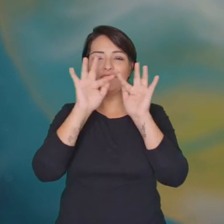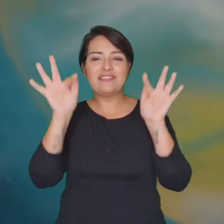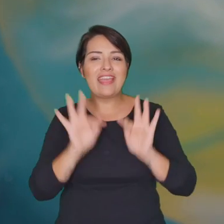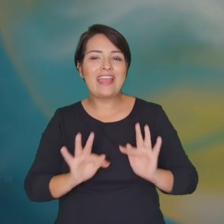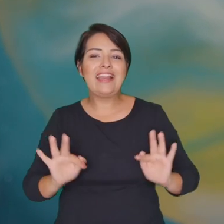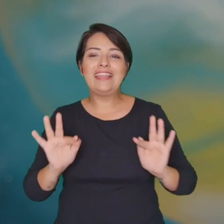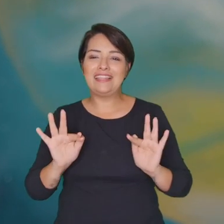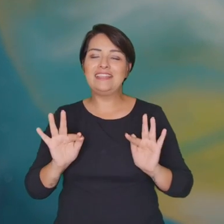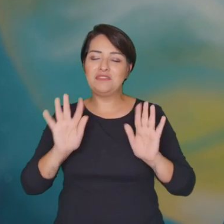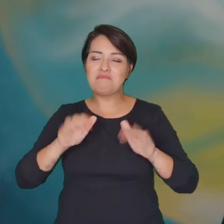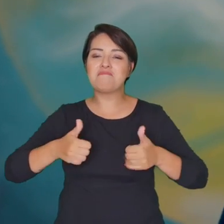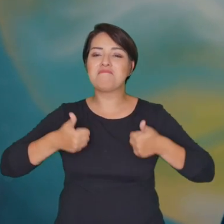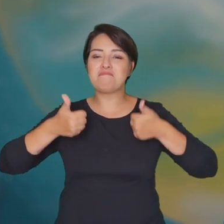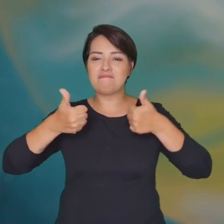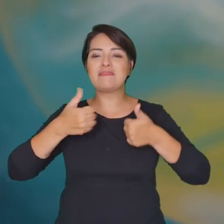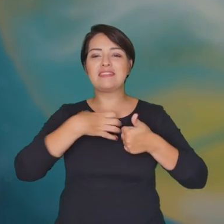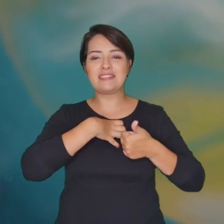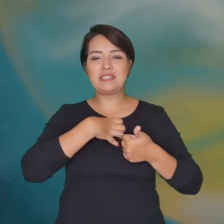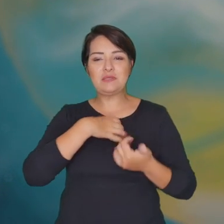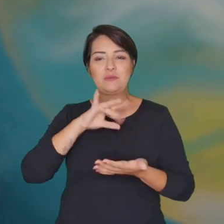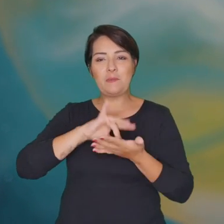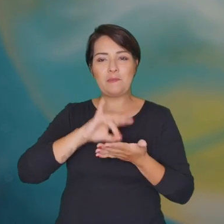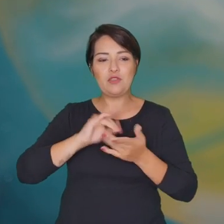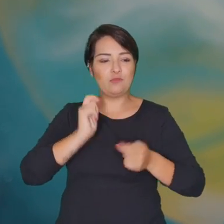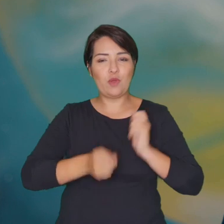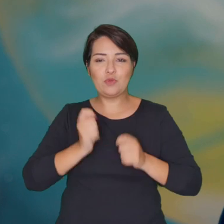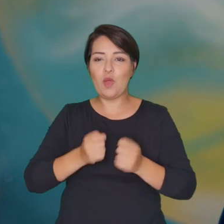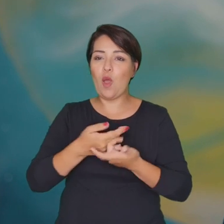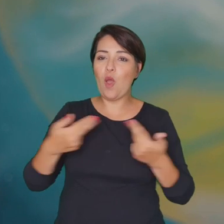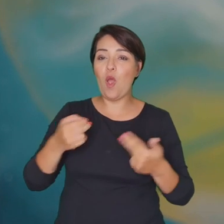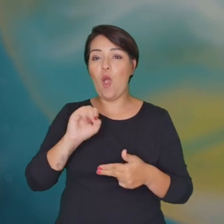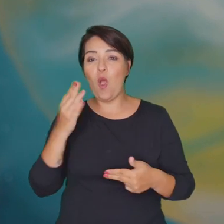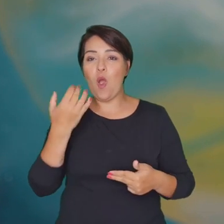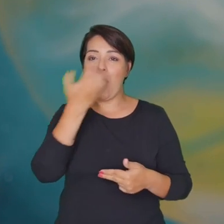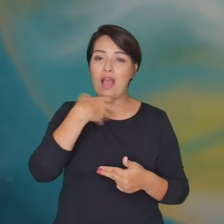Eu me sinto bem melhor e me sinto feliz quando eu estou tocando, cantando, ouvindo música.